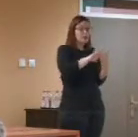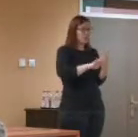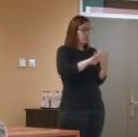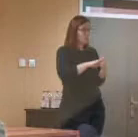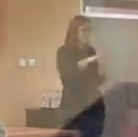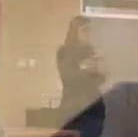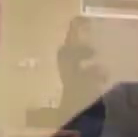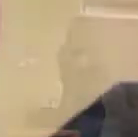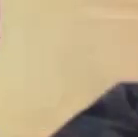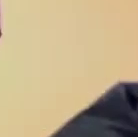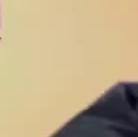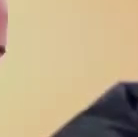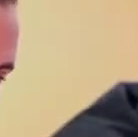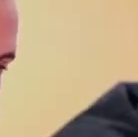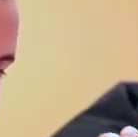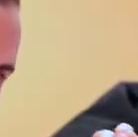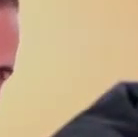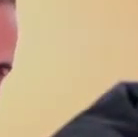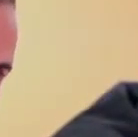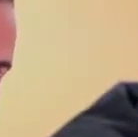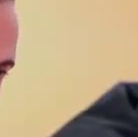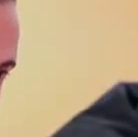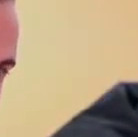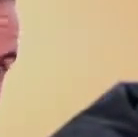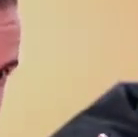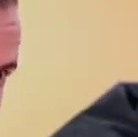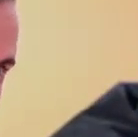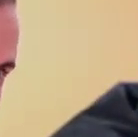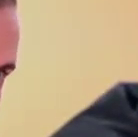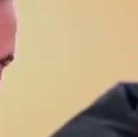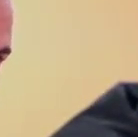crucial, es el punto de inflexión, porque ya en cualquier aparición de Mariano Rajoy le preguntan por